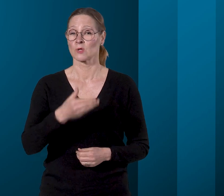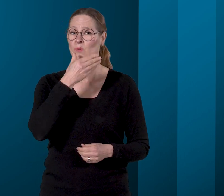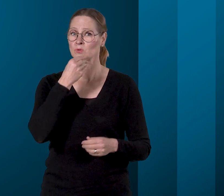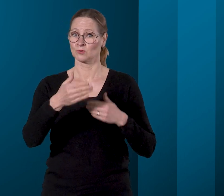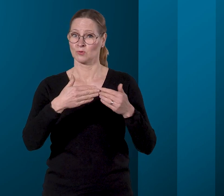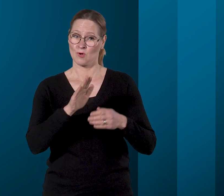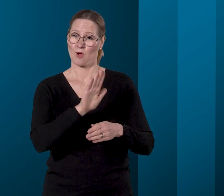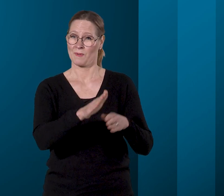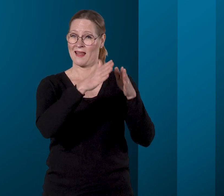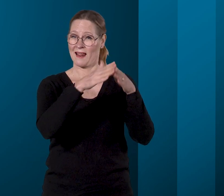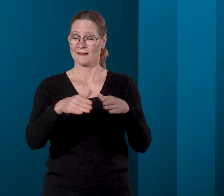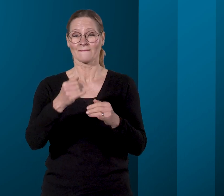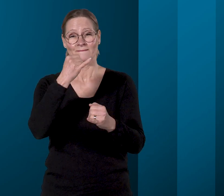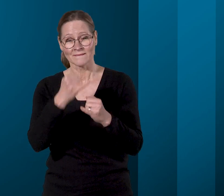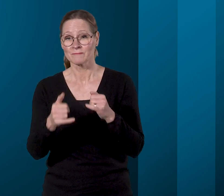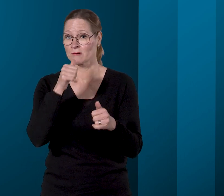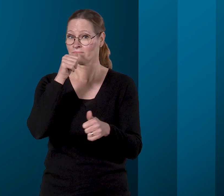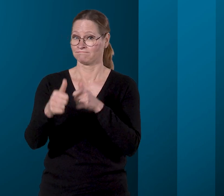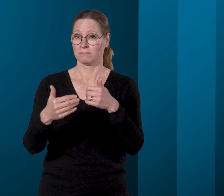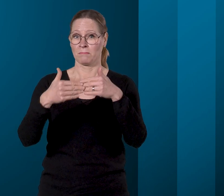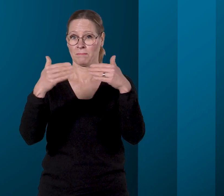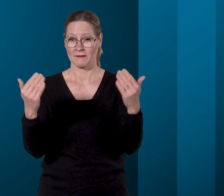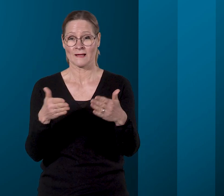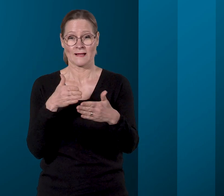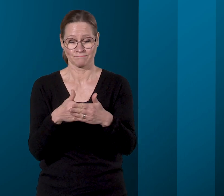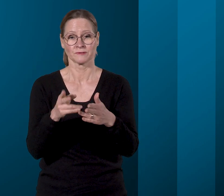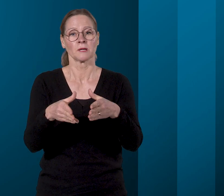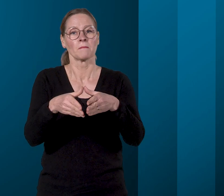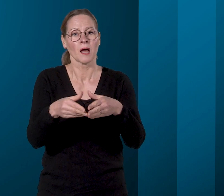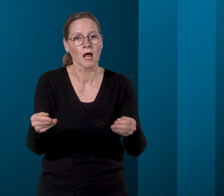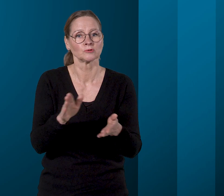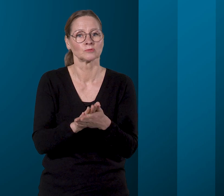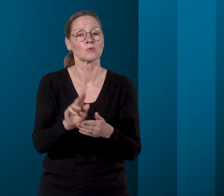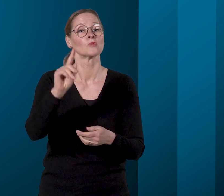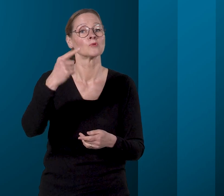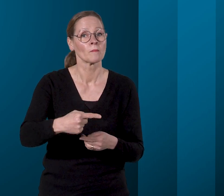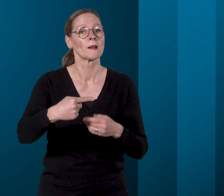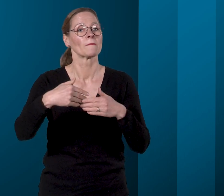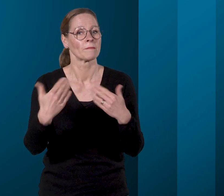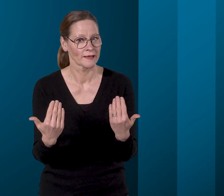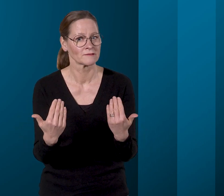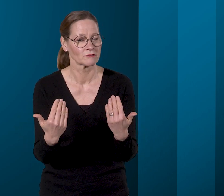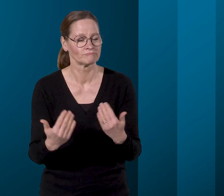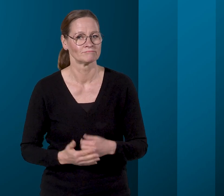Nuorisotyön leirien viimeinen ilmoittautumispäivä on 10.3.2024.